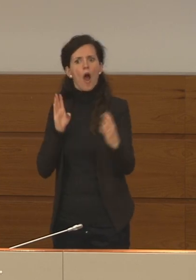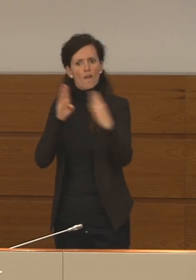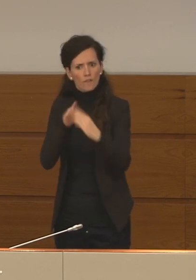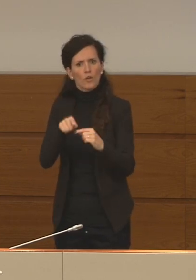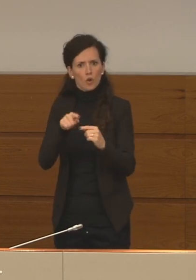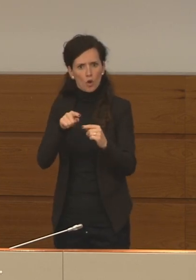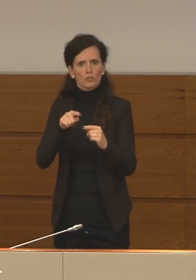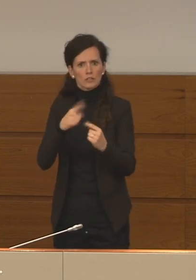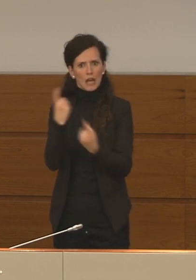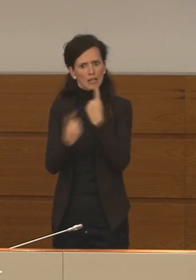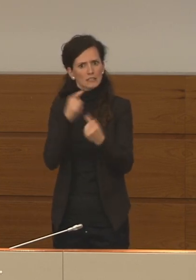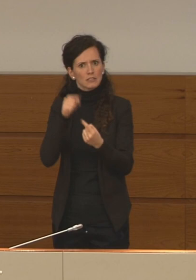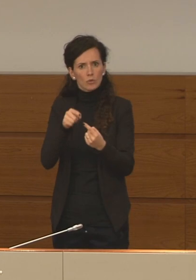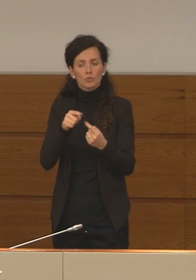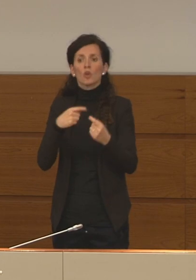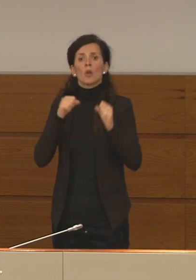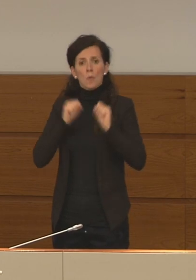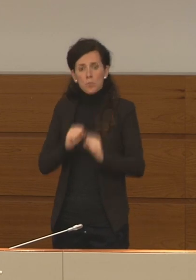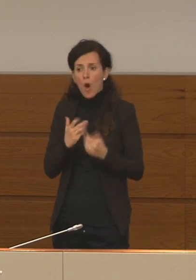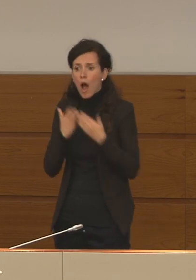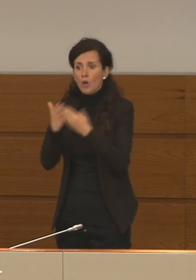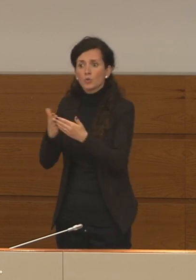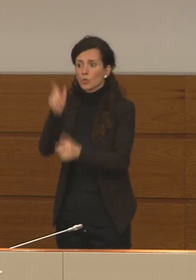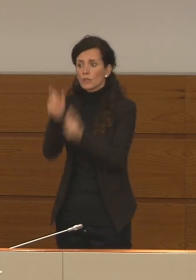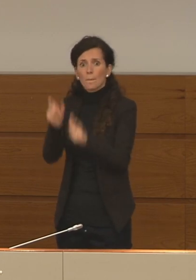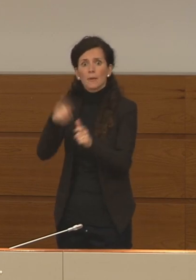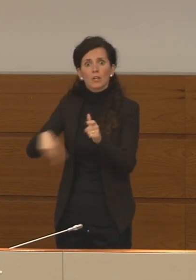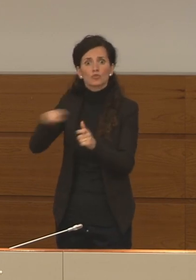fragili della nostra società e a noi stessi di poterlo controllare se